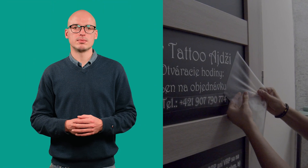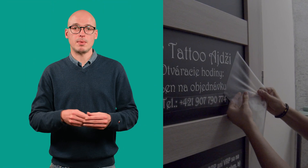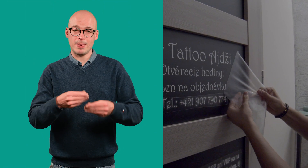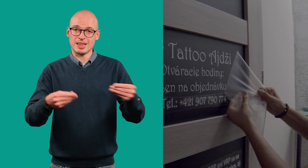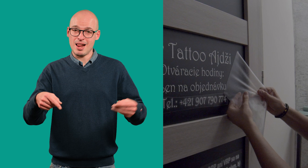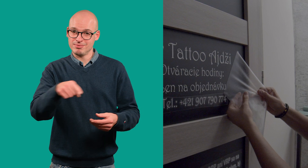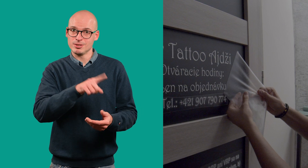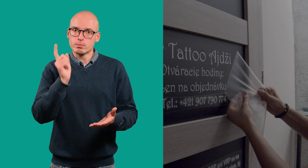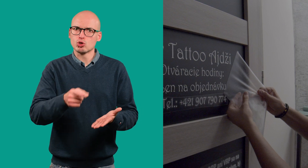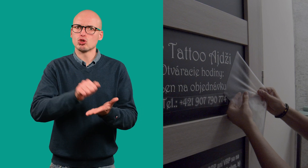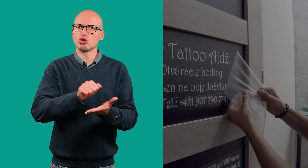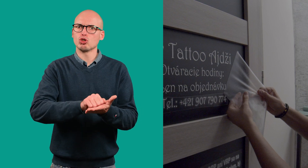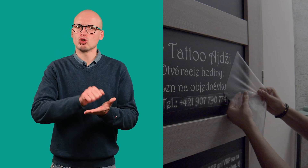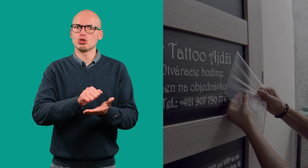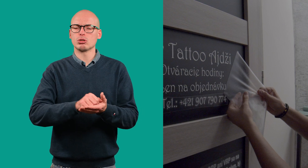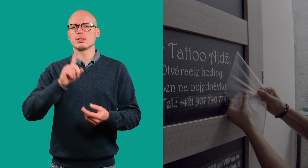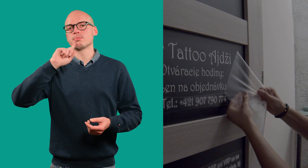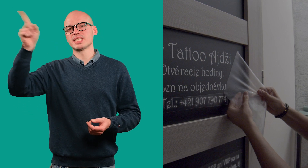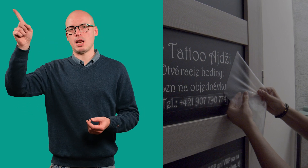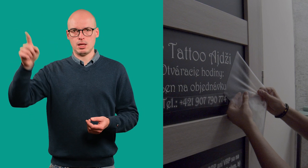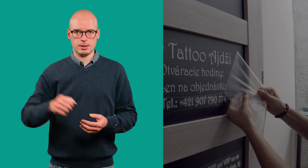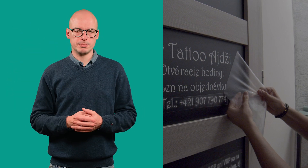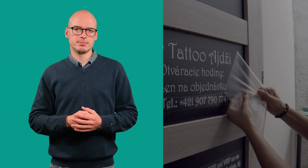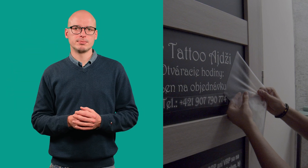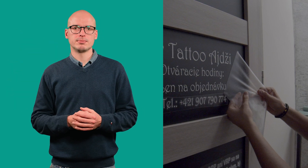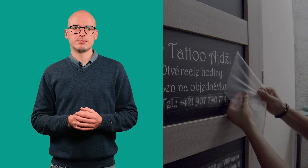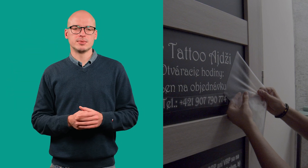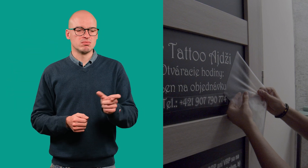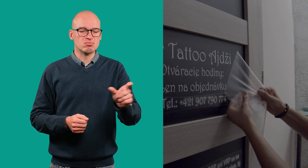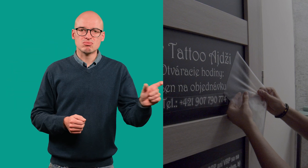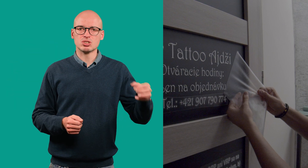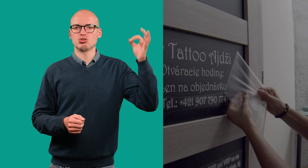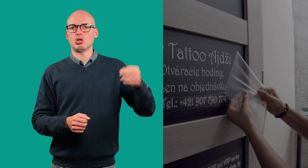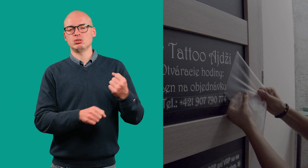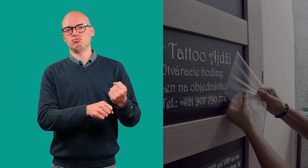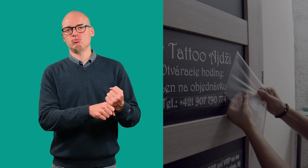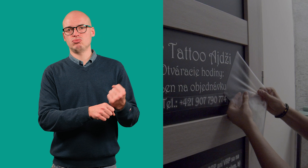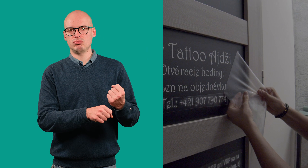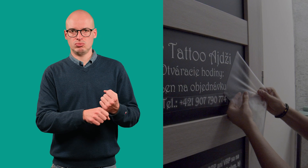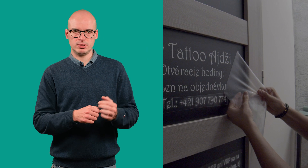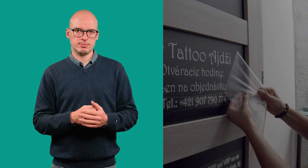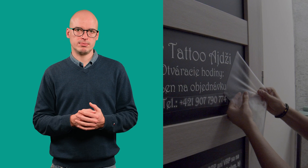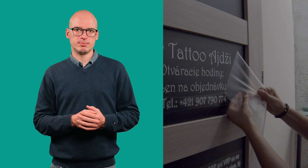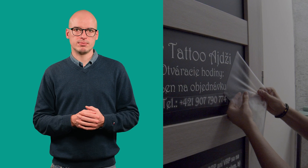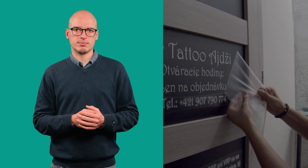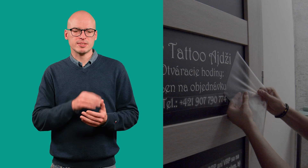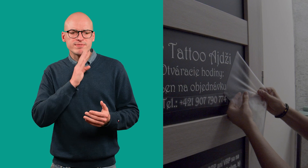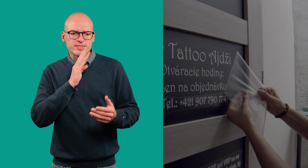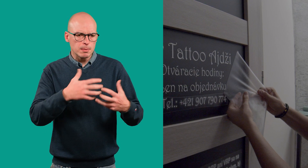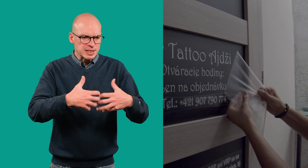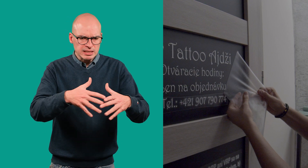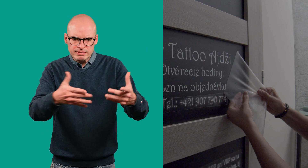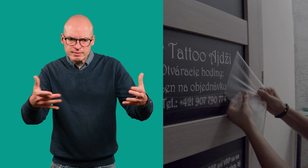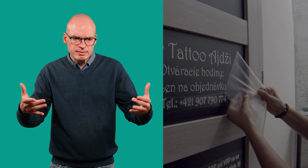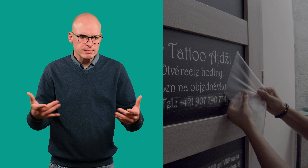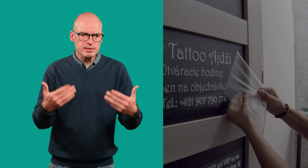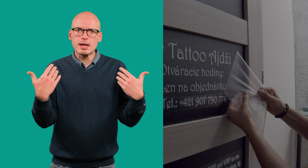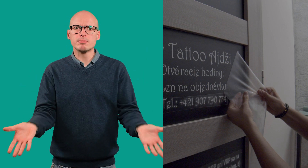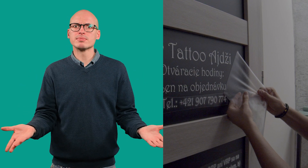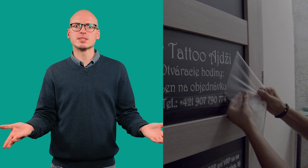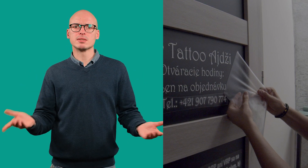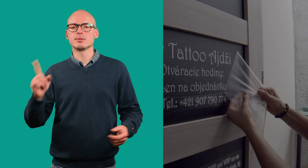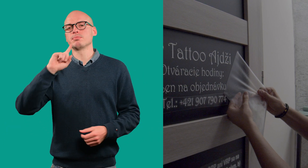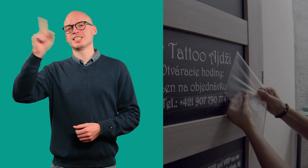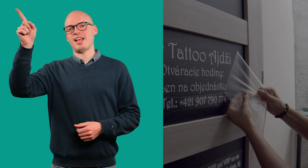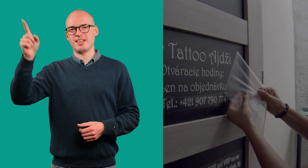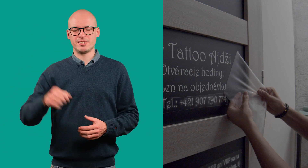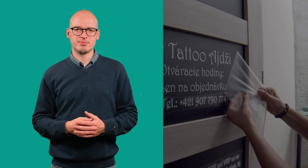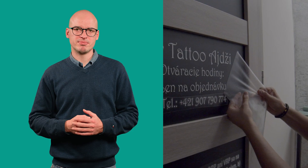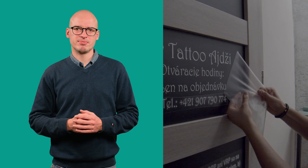Materialen die bedrukt moeten worden, worden meestal door Branislav besteld en de rest van het werk doet hij thuis. Als hij de benodigde machine niet heeft, bestelt hij die.